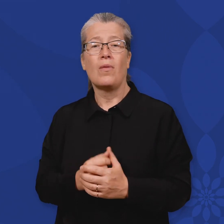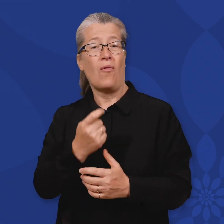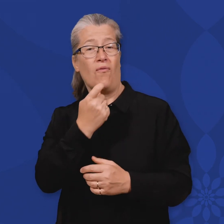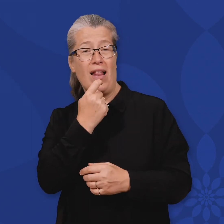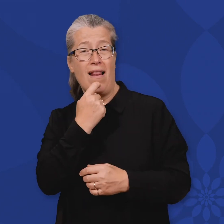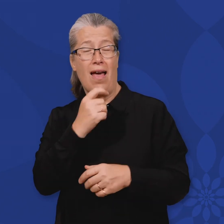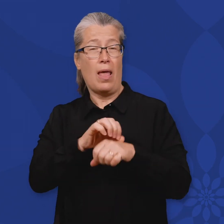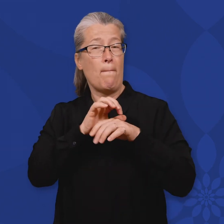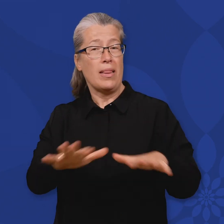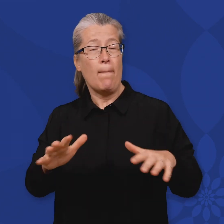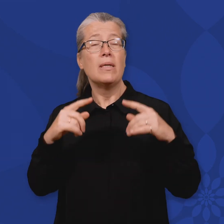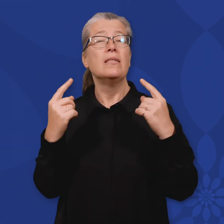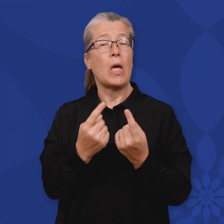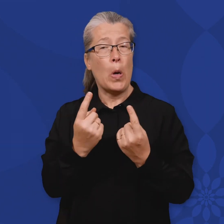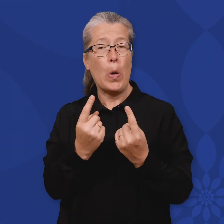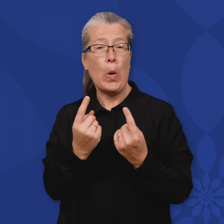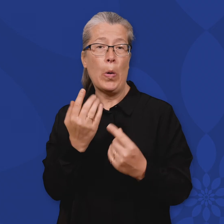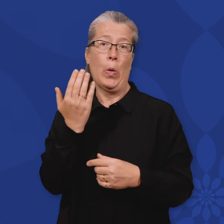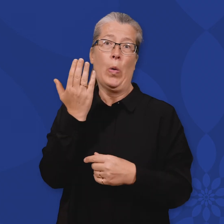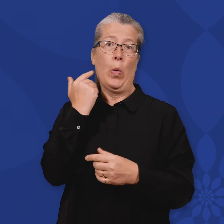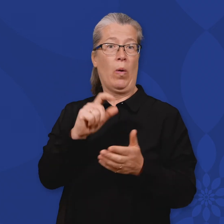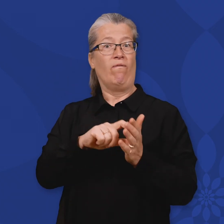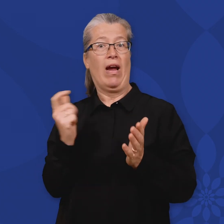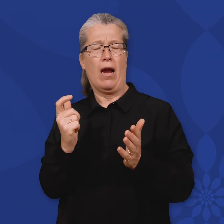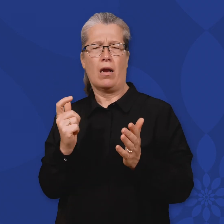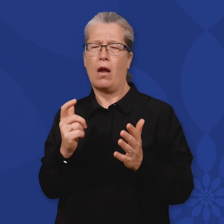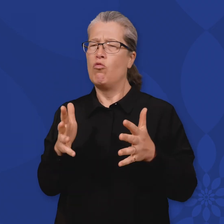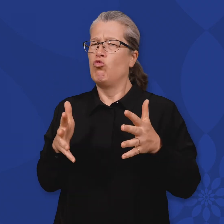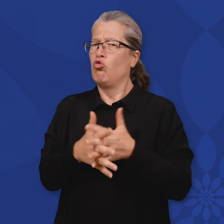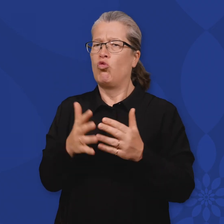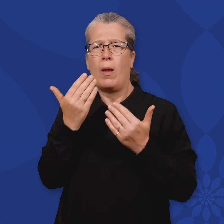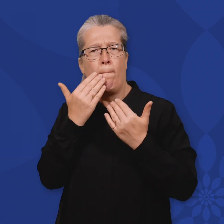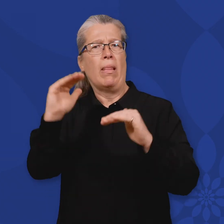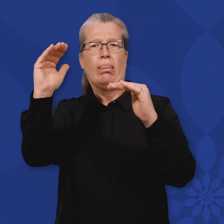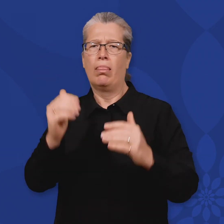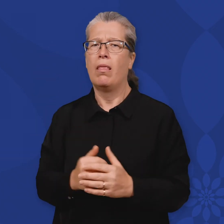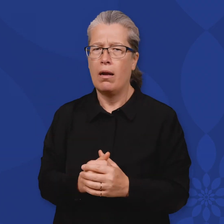Epidemiläget i Finland har klart förbättrats under den senaste veckan.